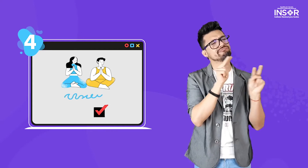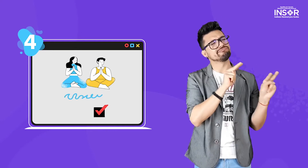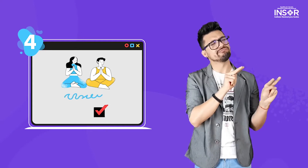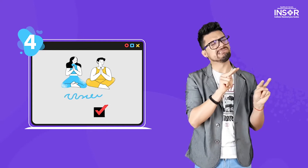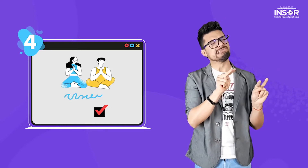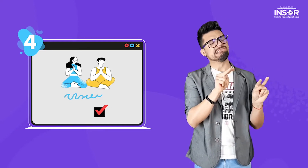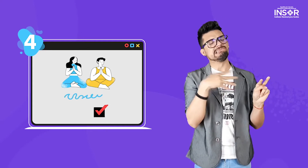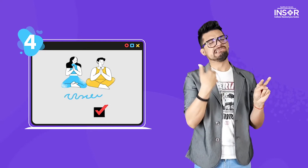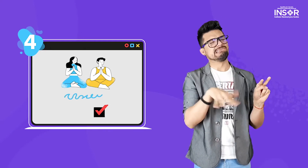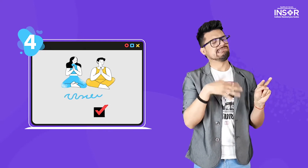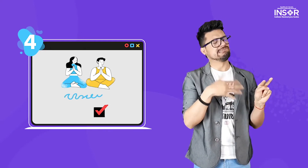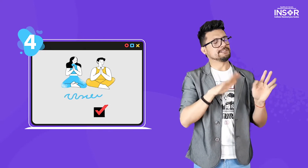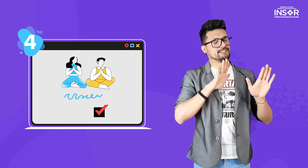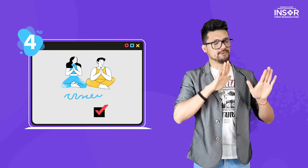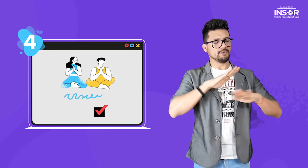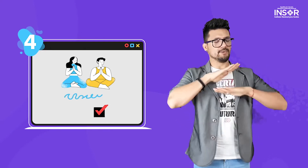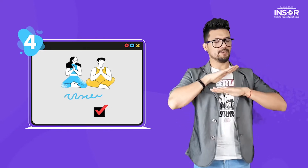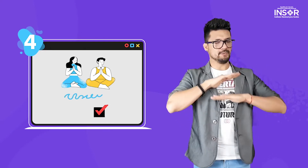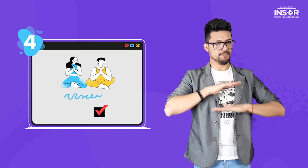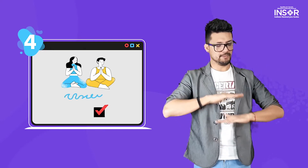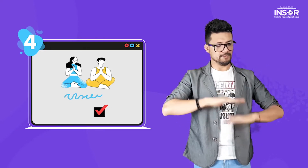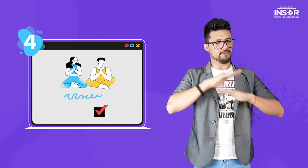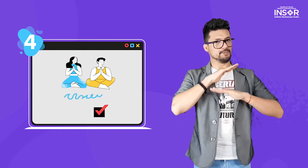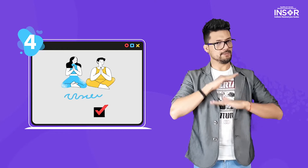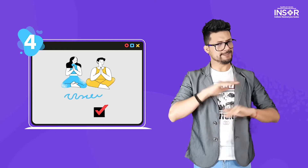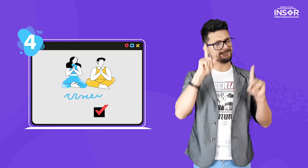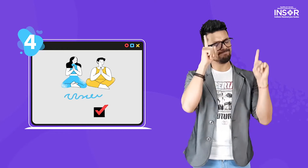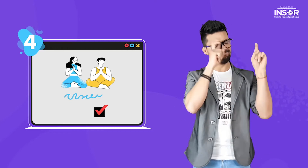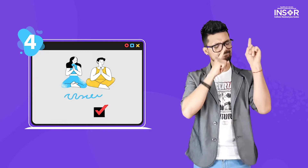tómense un momento para respirar, para calmarse